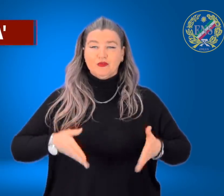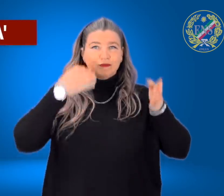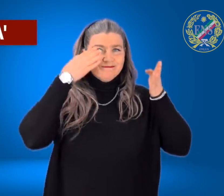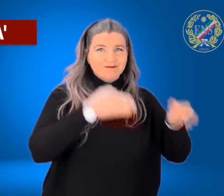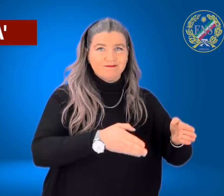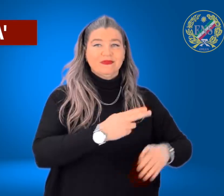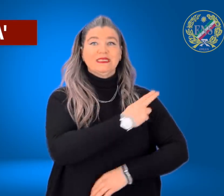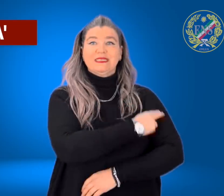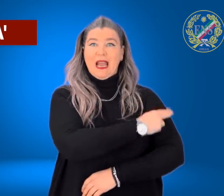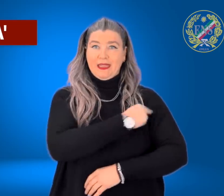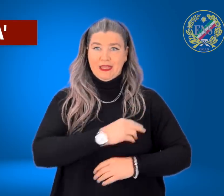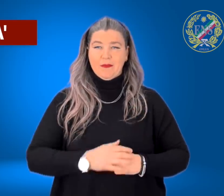SANITA'